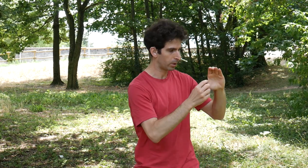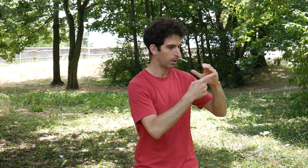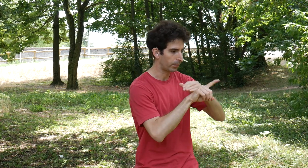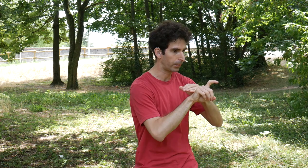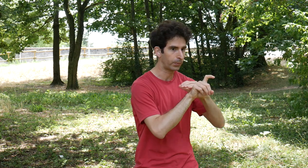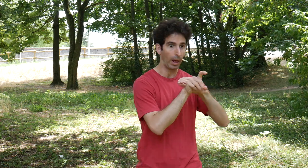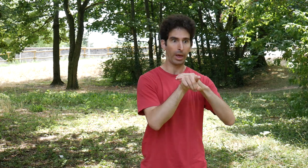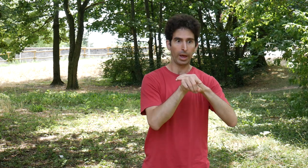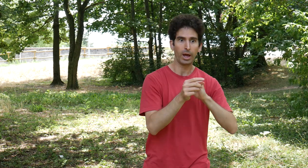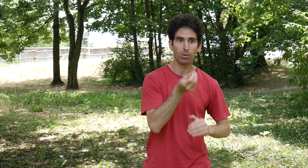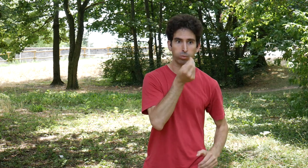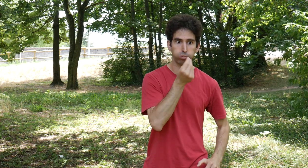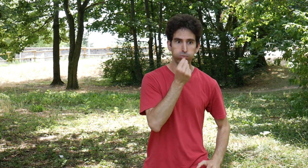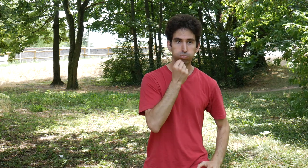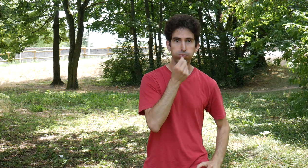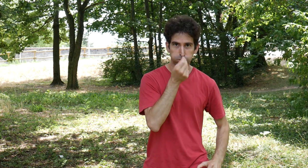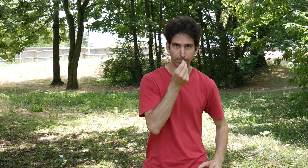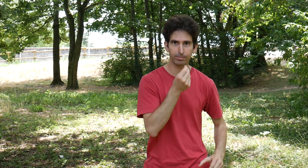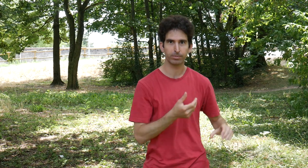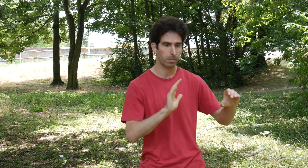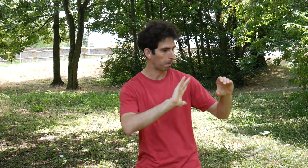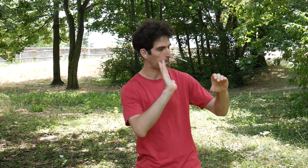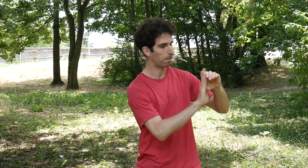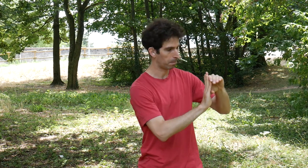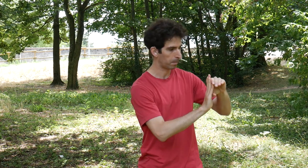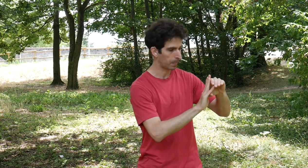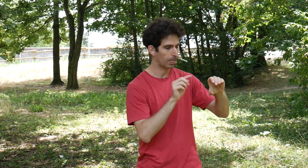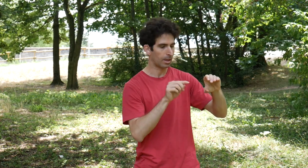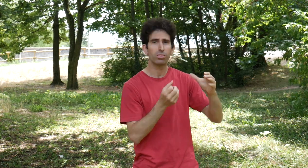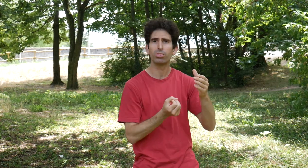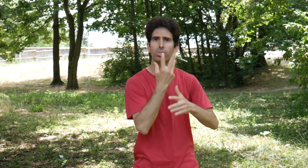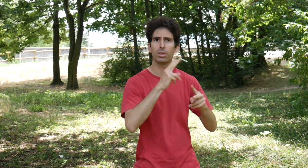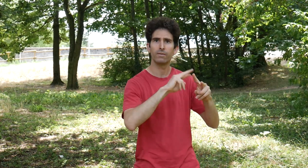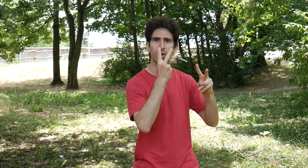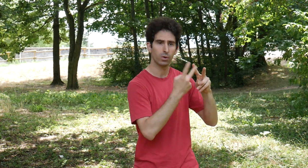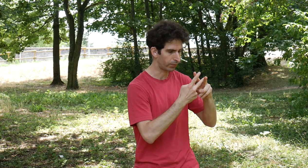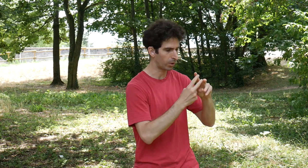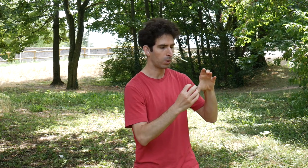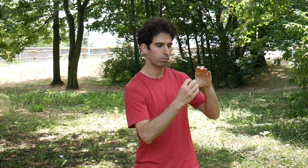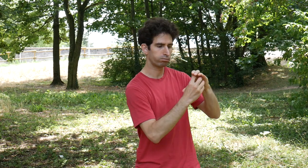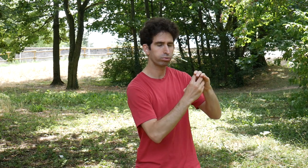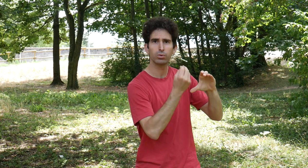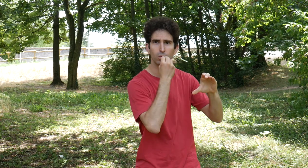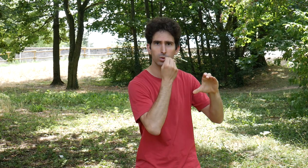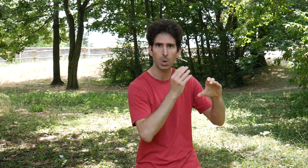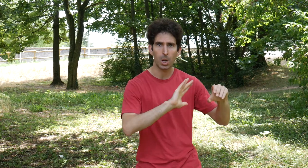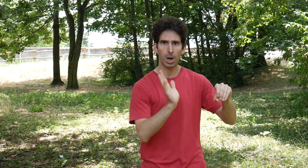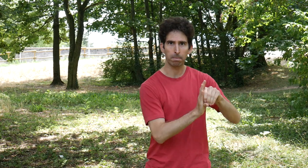Ainsi, après éclosion, la larve peut manger rapidement. Puis la loge est obstruée. Un nouveau oeuf est déposé avec la boulette de nourriture